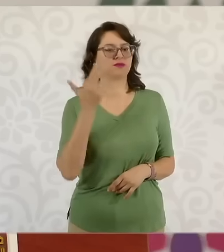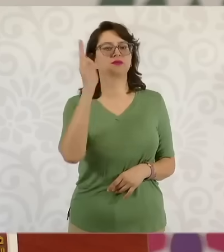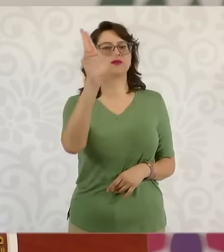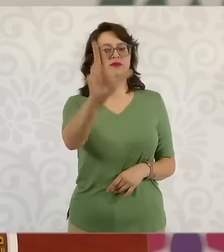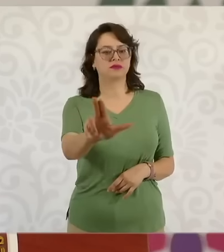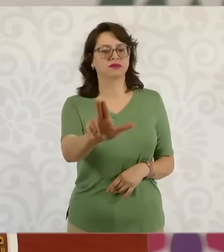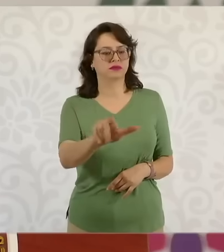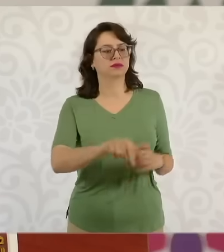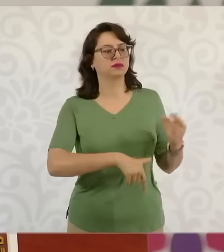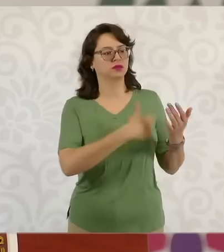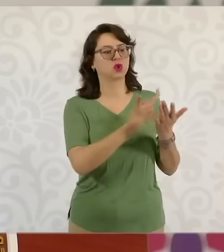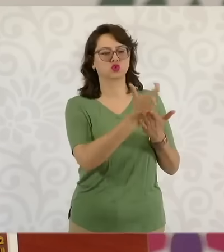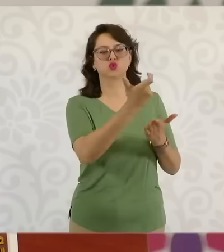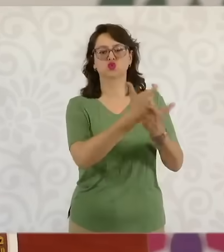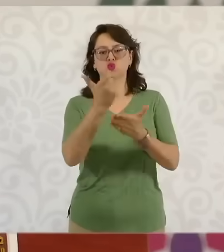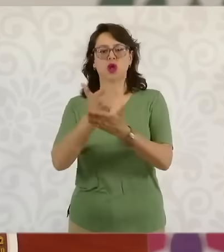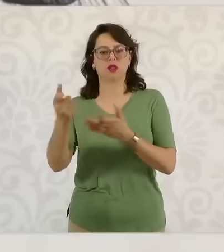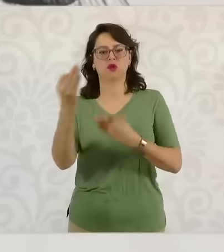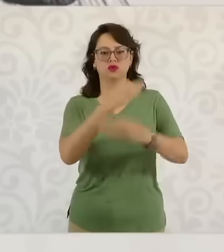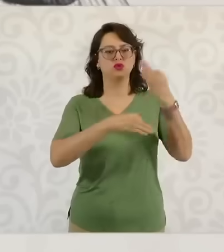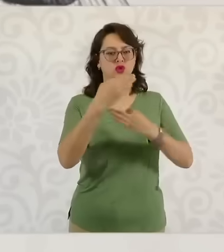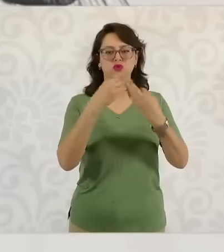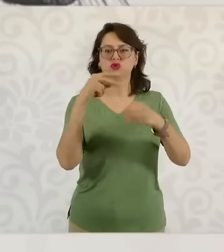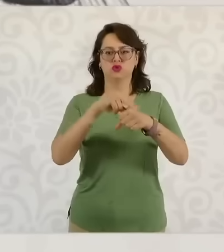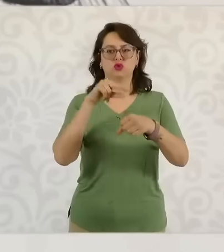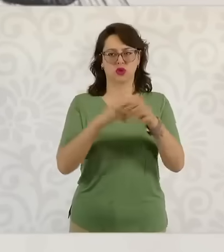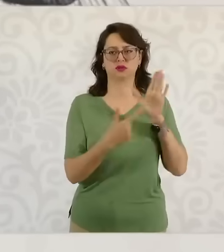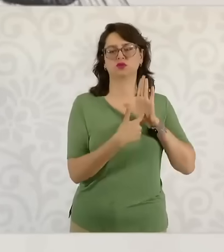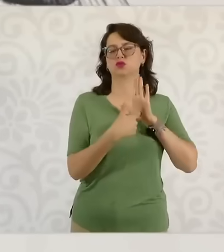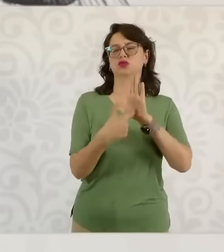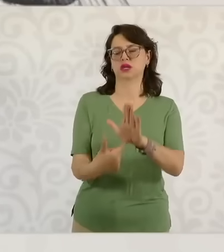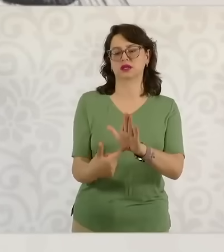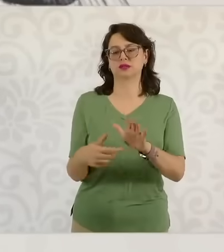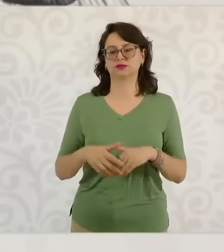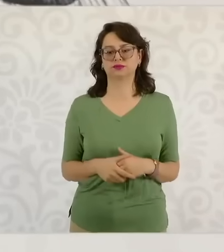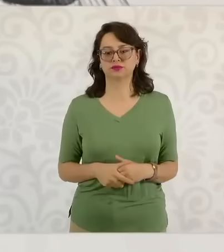muestre los salarios de los médicos fíjate te puedo dar el ejemplo de la Ciudad de México